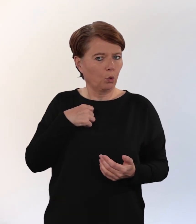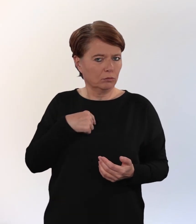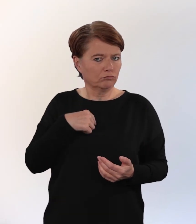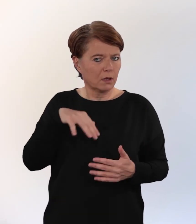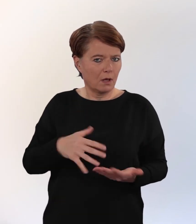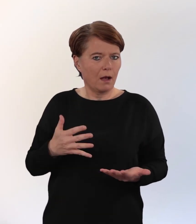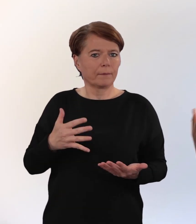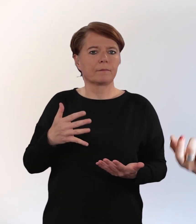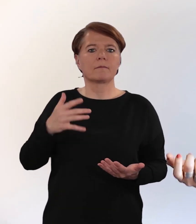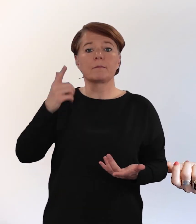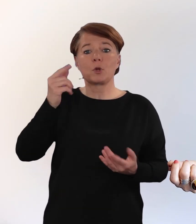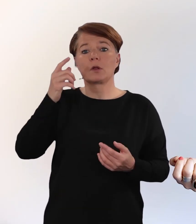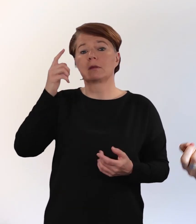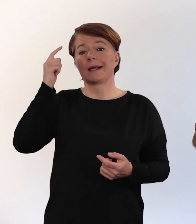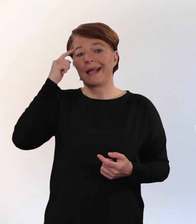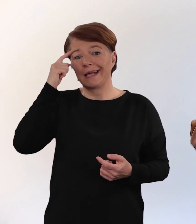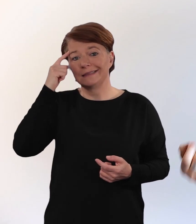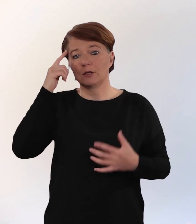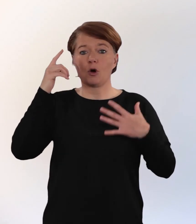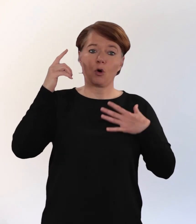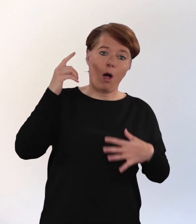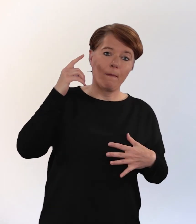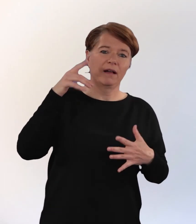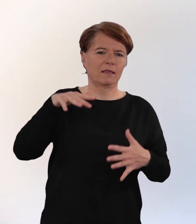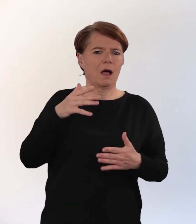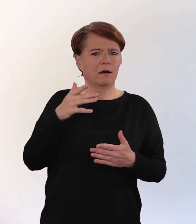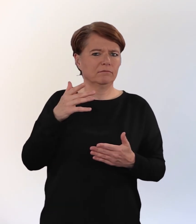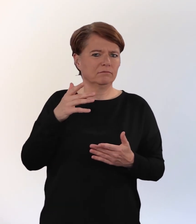eine gewisse geistige Abspaltung zwischen Körper und Geist bei mir.